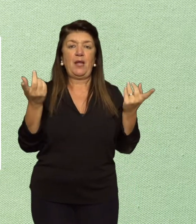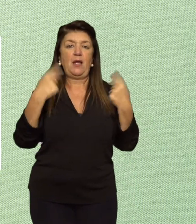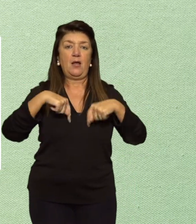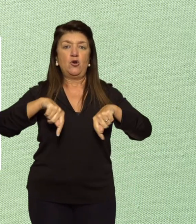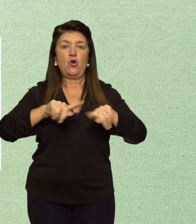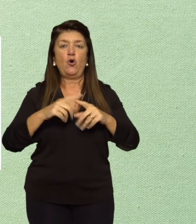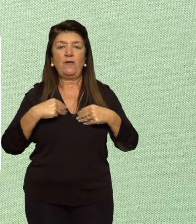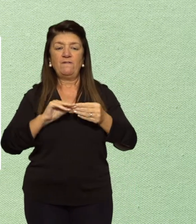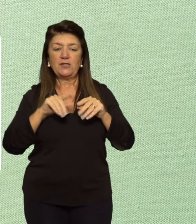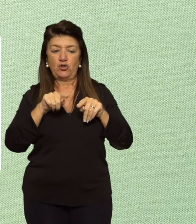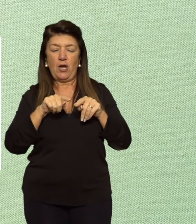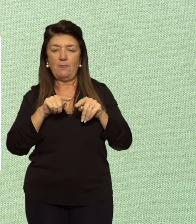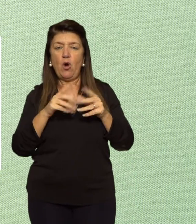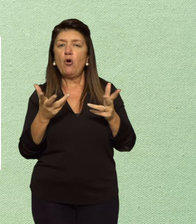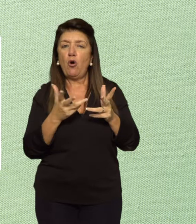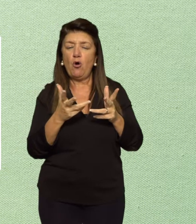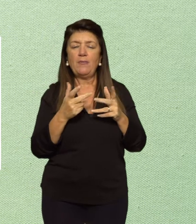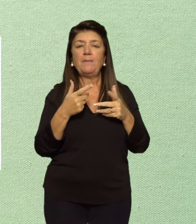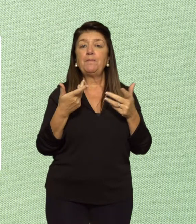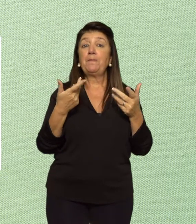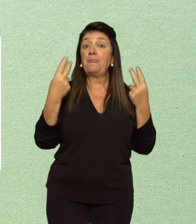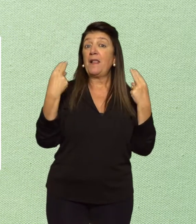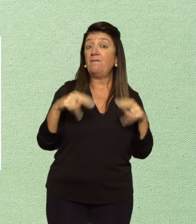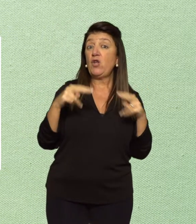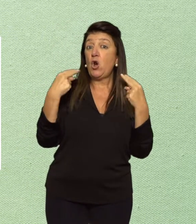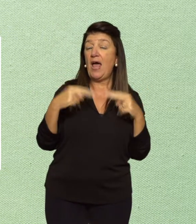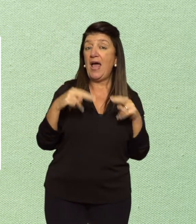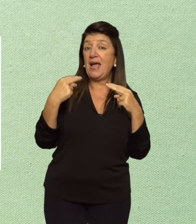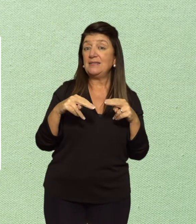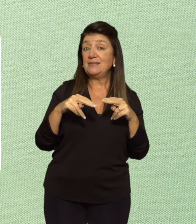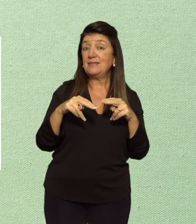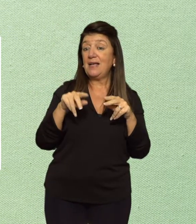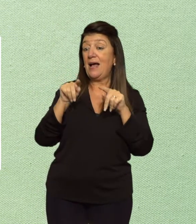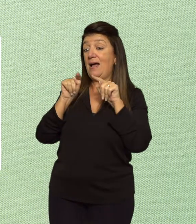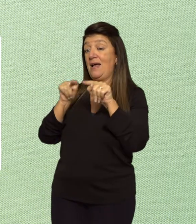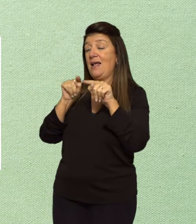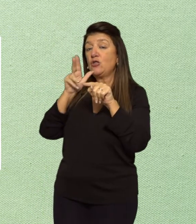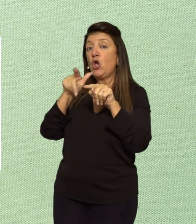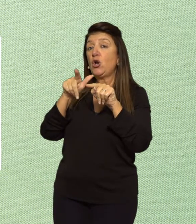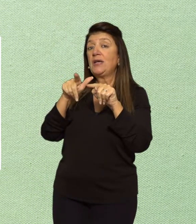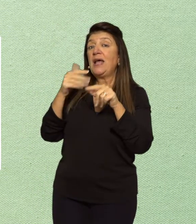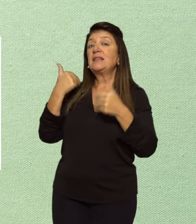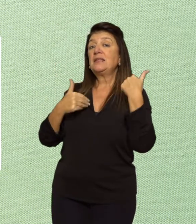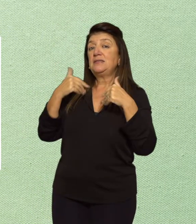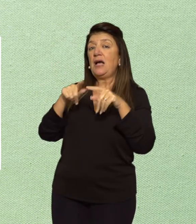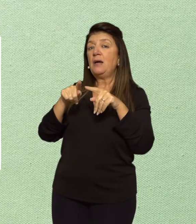parte. La violenza verso le donne con disabilità che specifiche ha, che caratteristiche ha, cioè quali